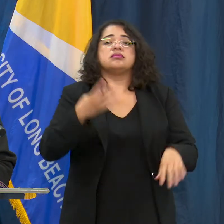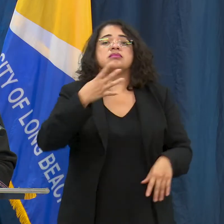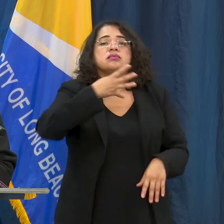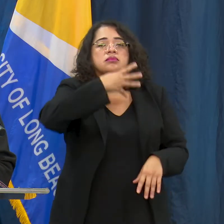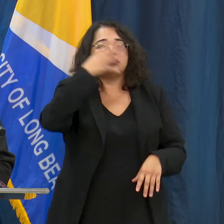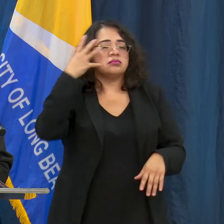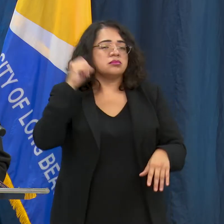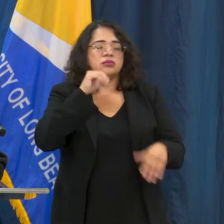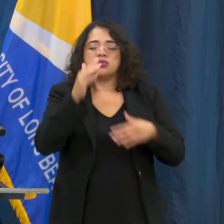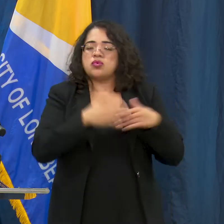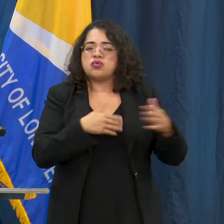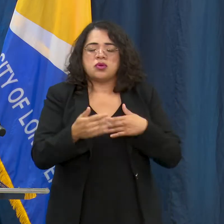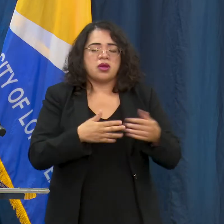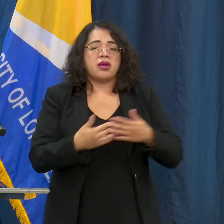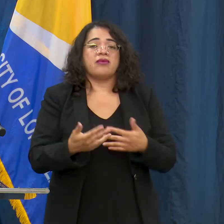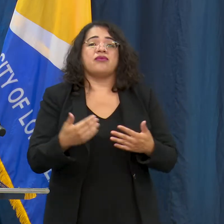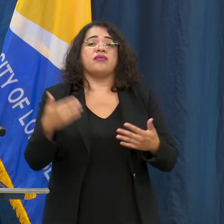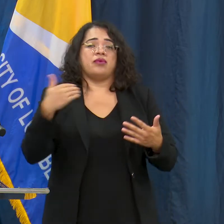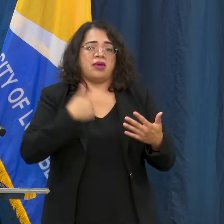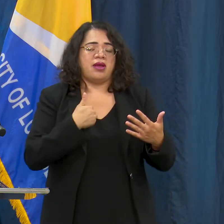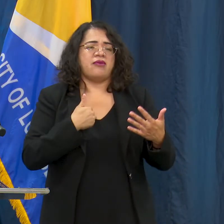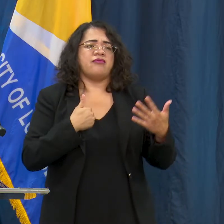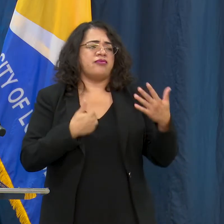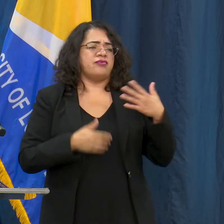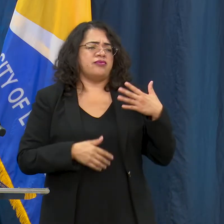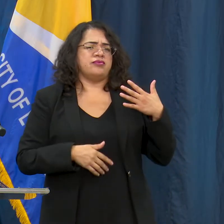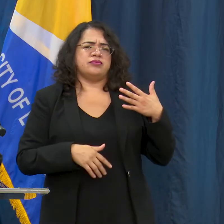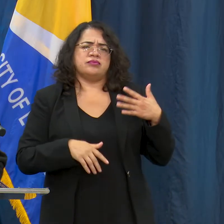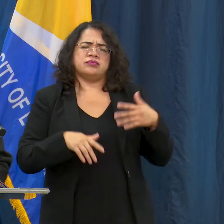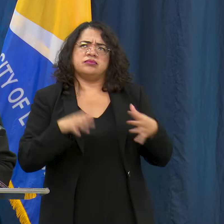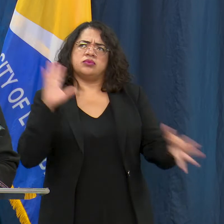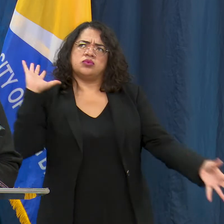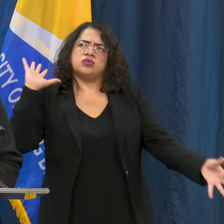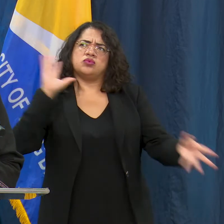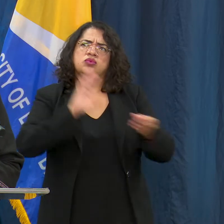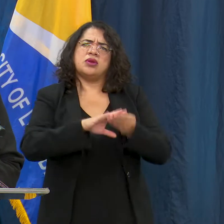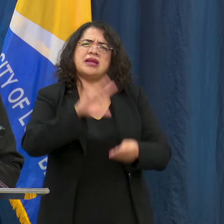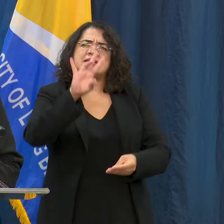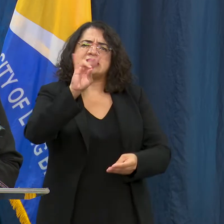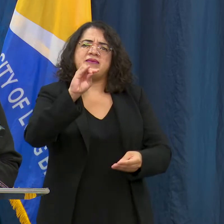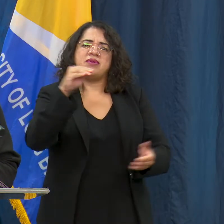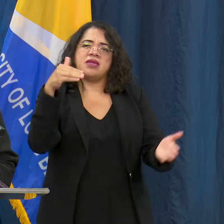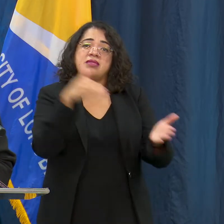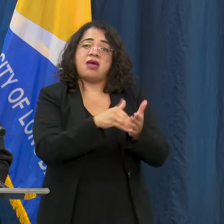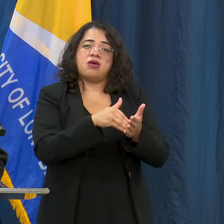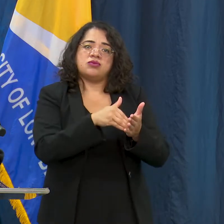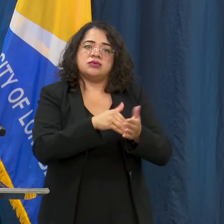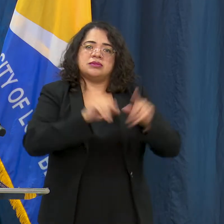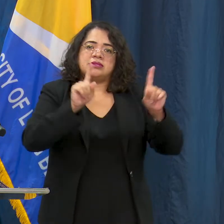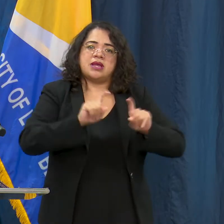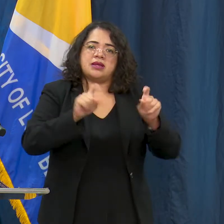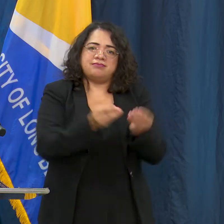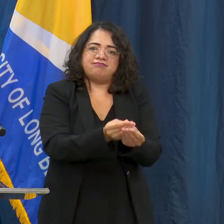so hasta la fecha hemos realizado satan tamil' prevas del veeru's recuerden que